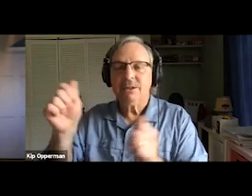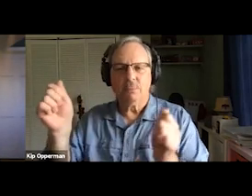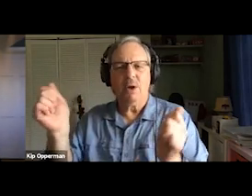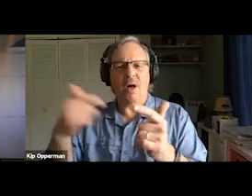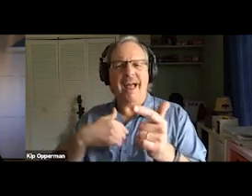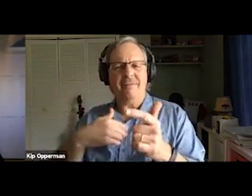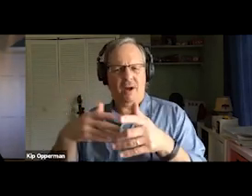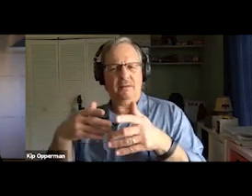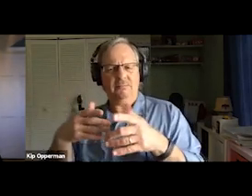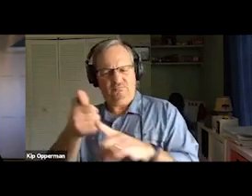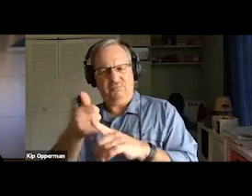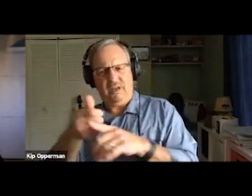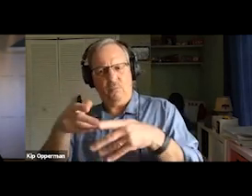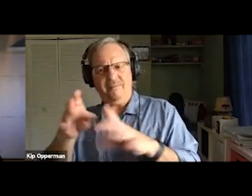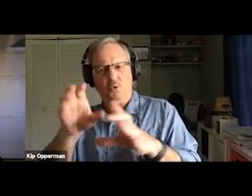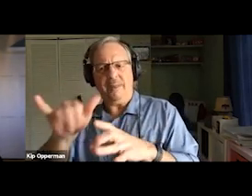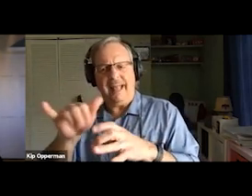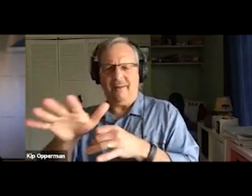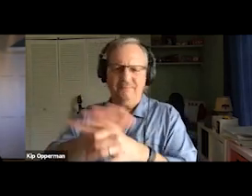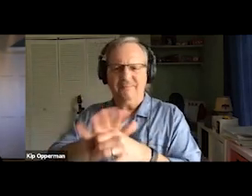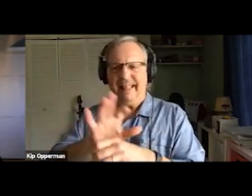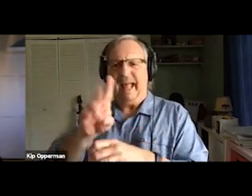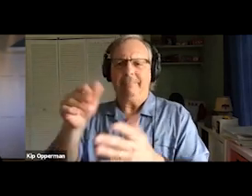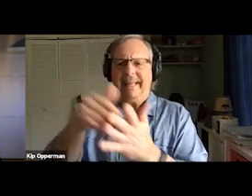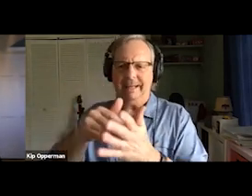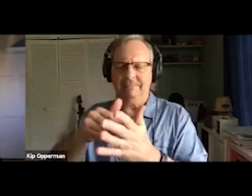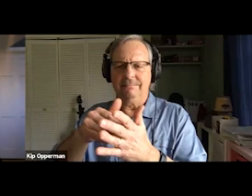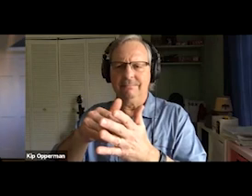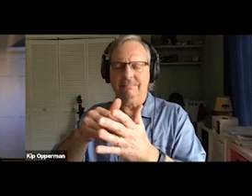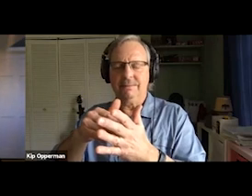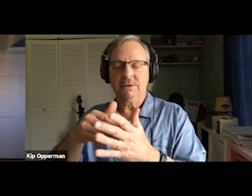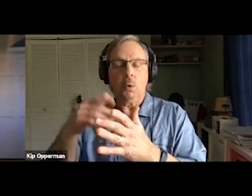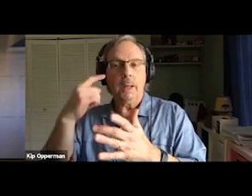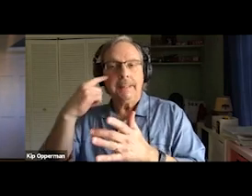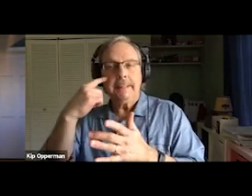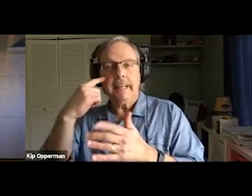de hacer eso y llenarlo. Entonces, pensemos en cómo podemos tomar